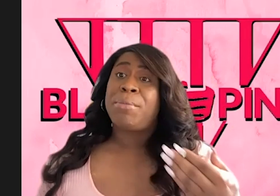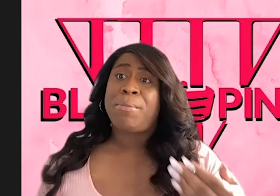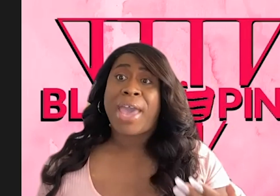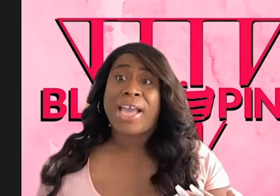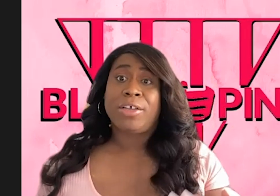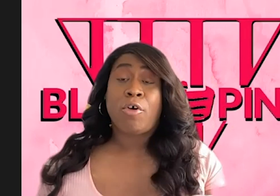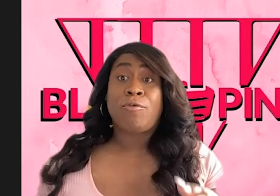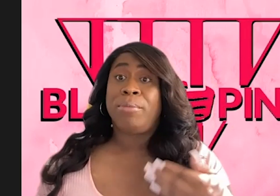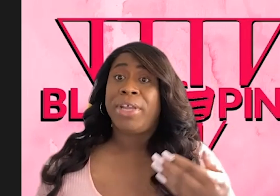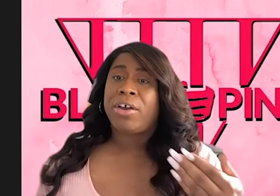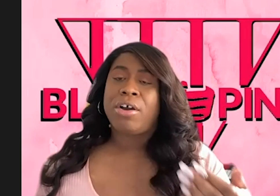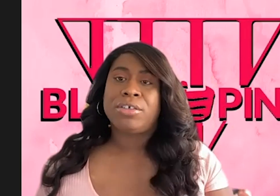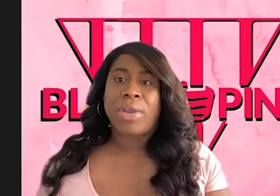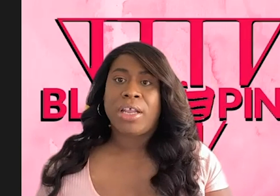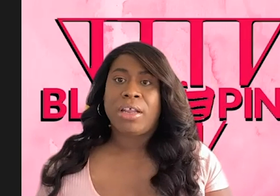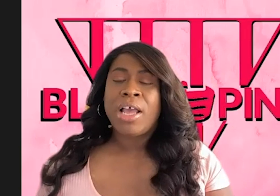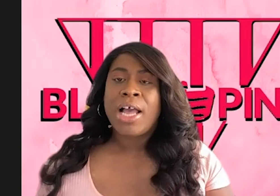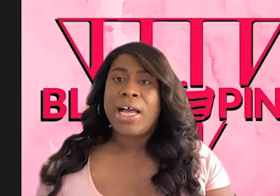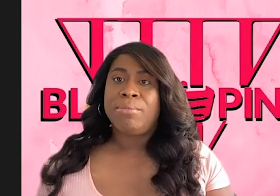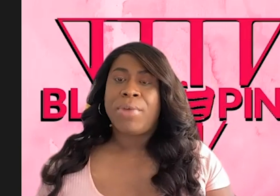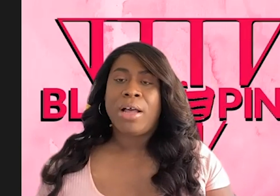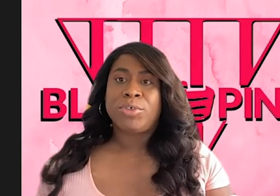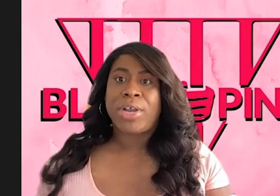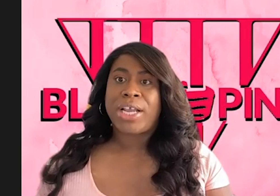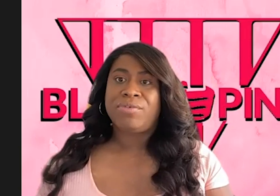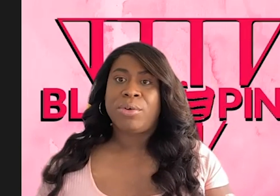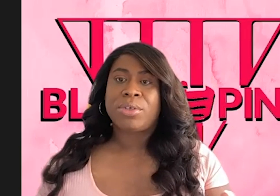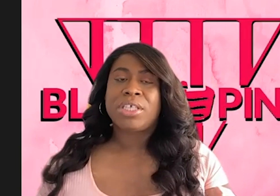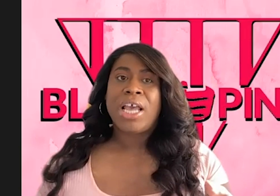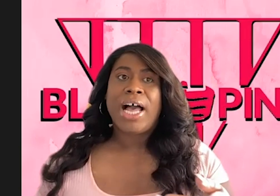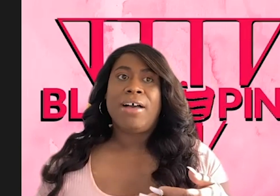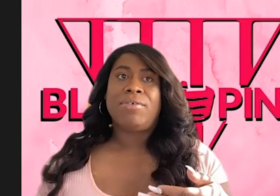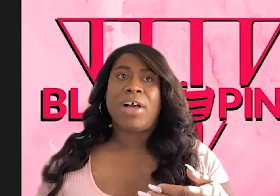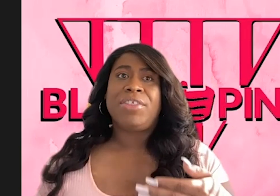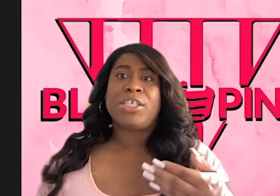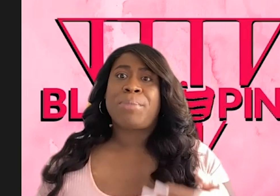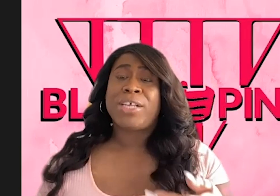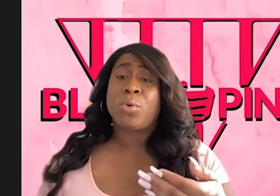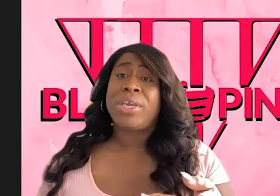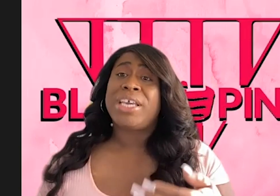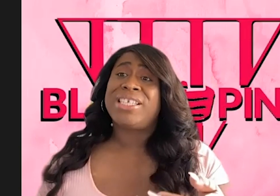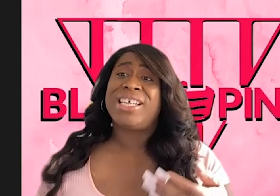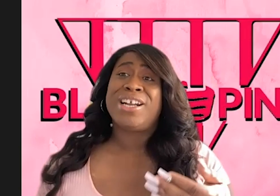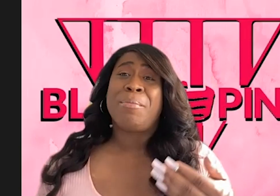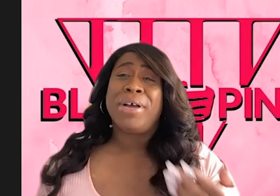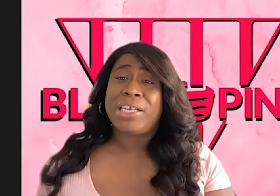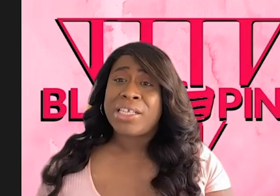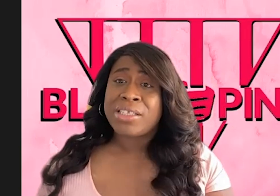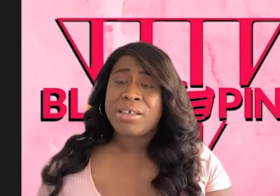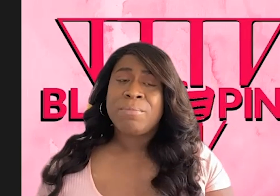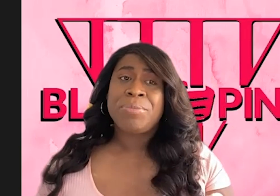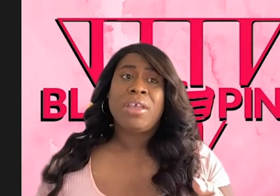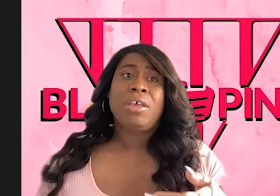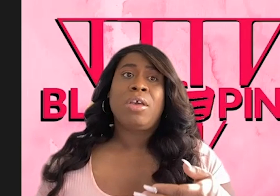personas trans afectadas por el sistema o anteriormente encarceladas de este espacio donde podemos estar en abundancia